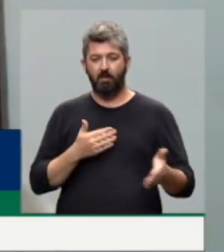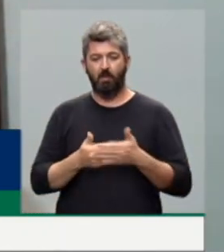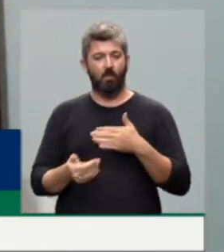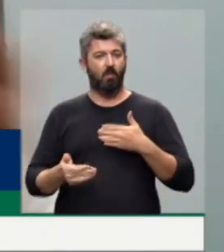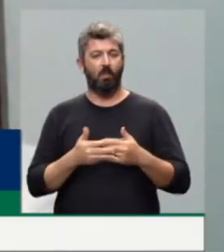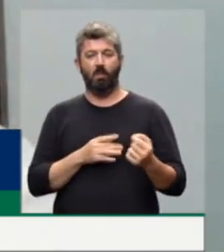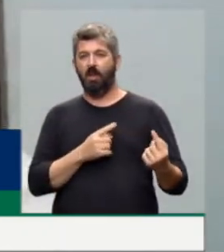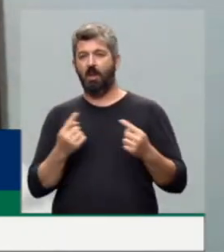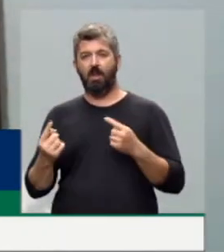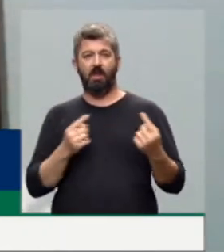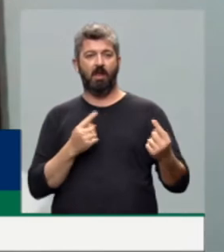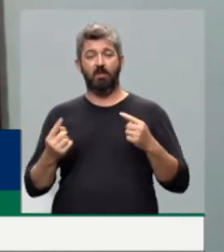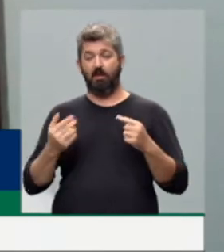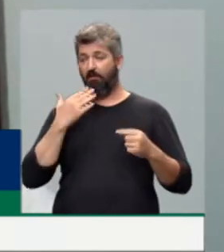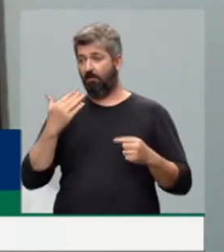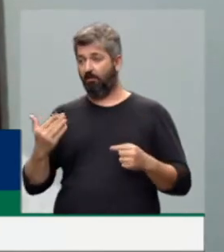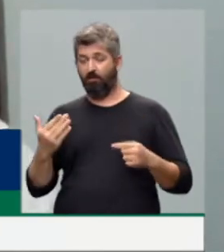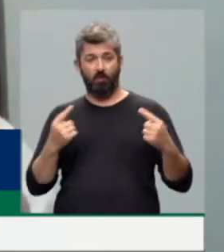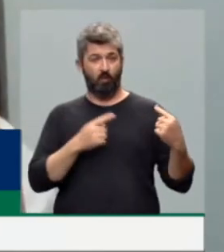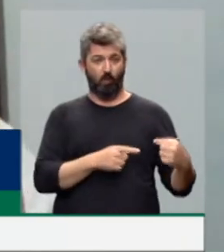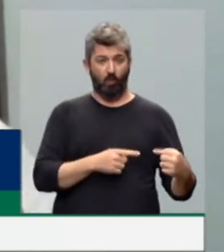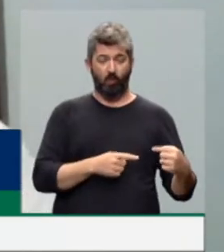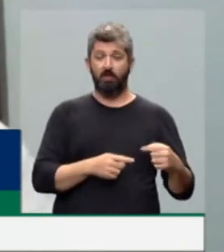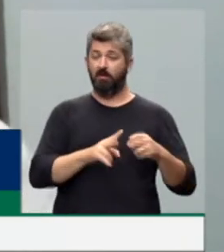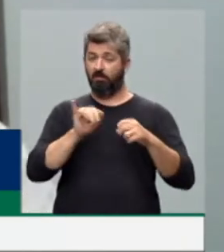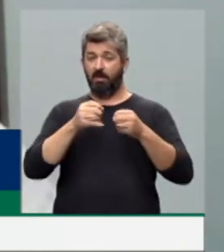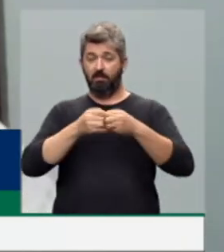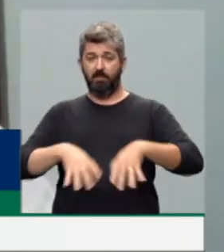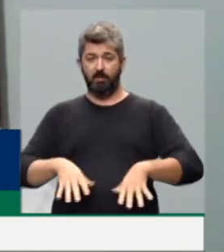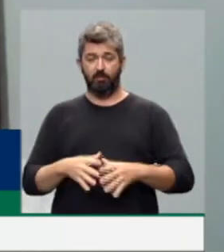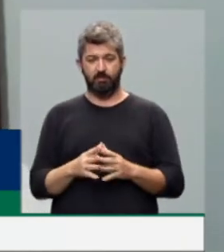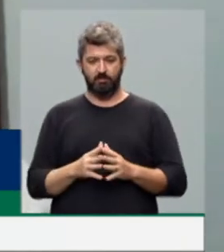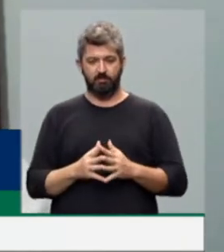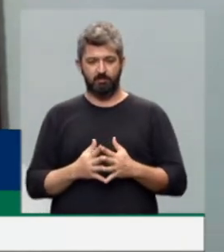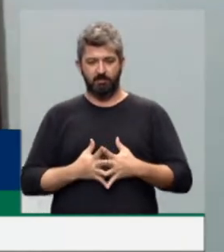QUE A GENTE ESTÁ VOTANDO ESSA SITUAÇÃO DE MANEIRA AÇO